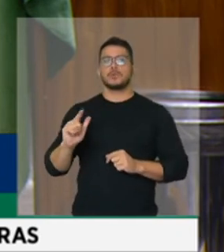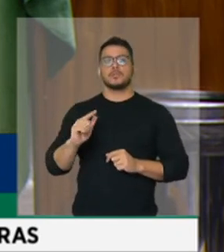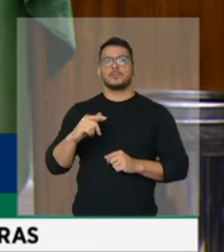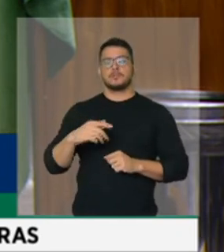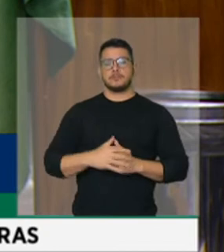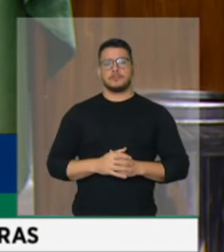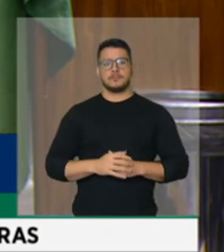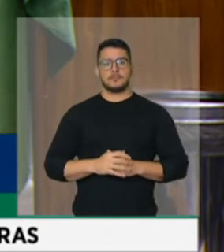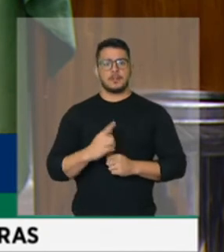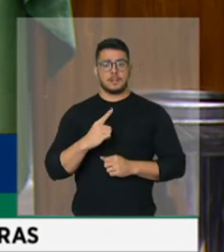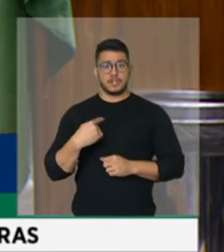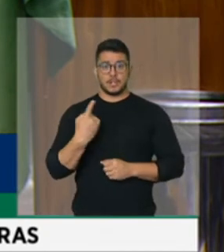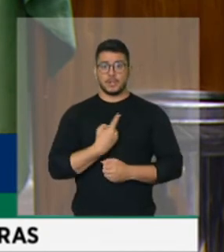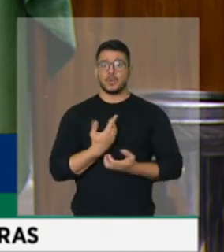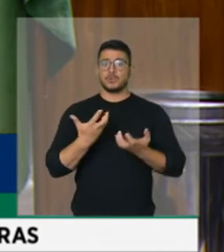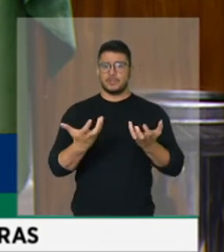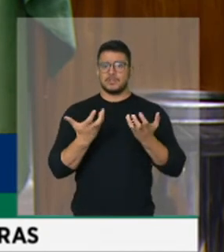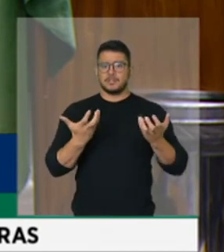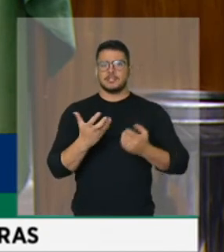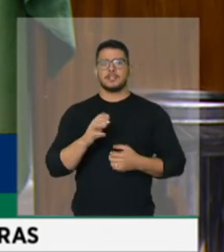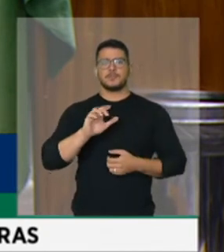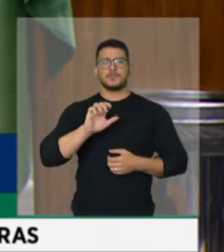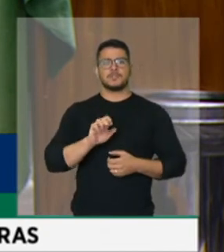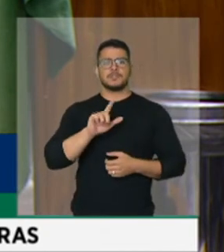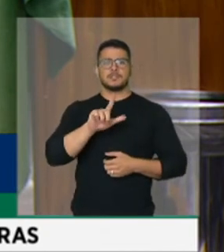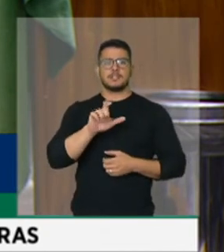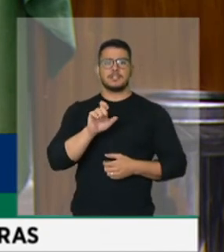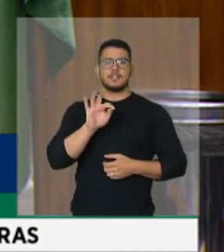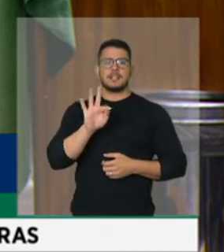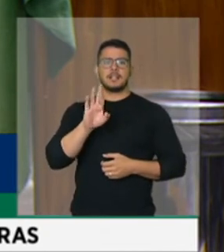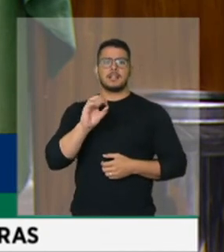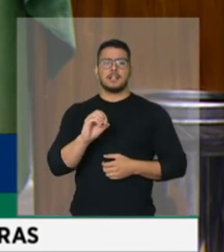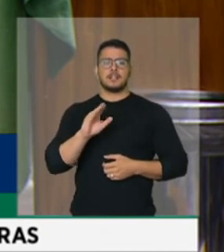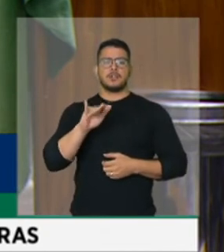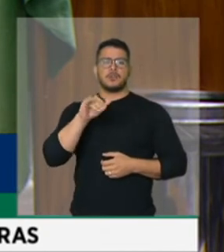EMPREGO, FAZER COM QUE MINAS CRESCESSE? NÃO, PARA DISTRIBUIR DIVIDENDOS PARA QUEM? PARA O BRADESCO, PARA OS